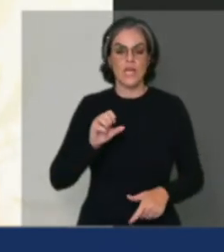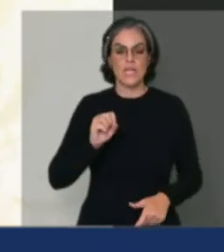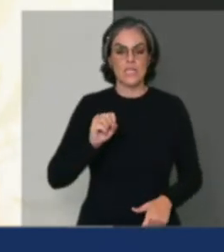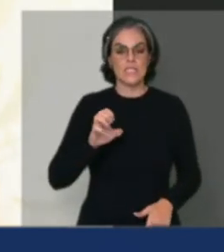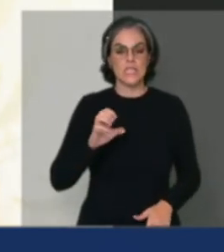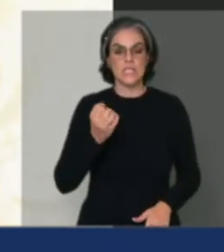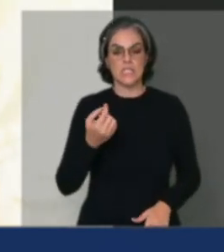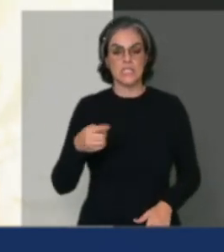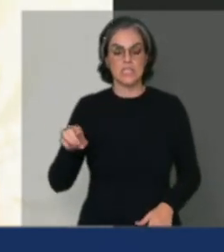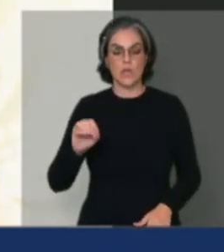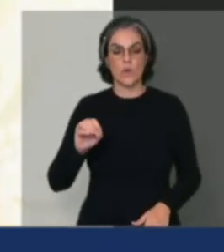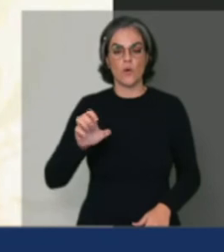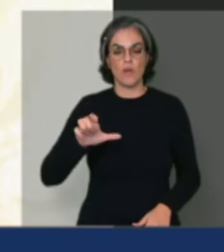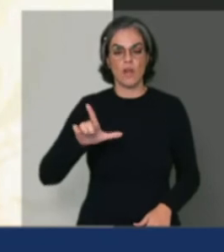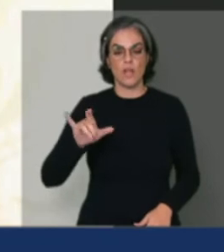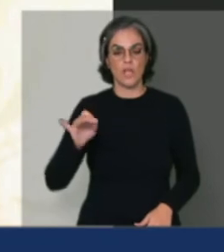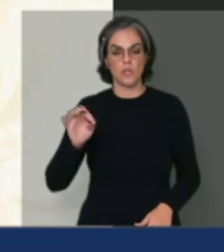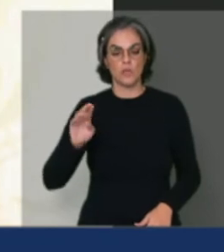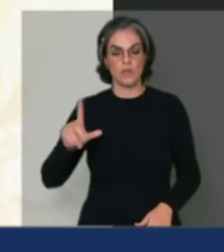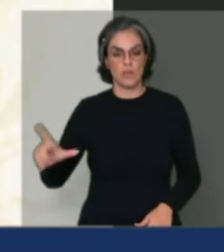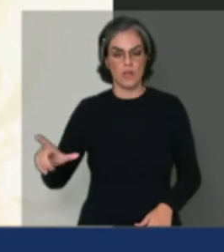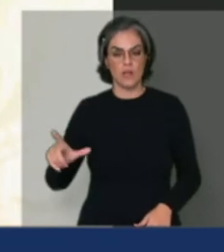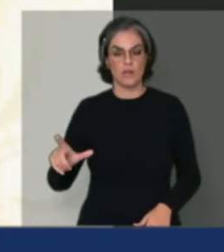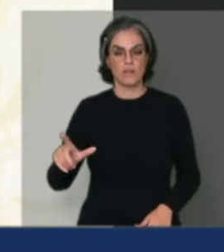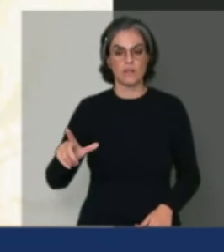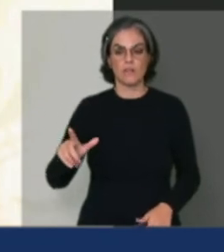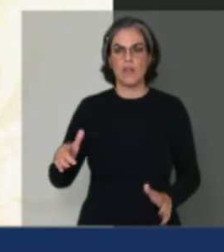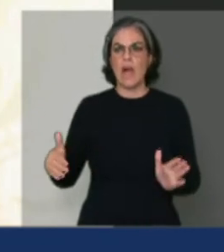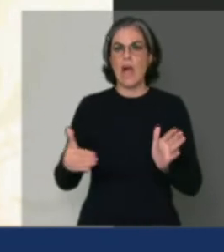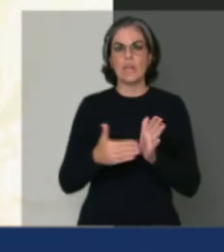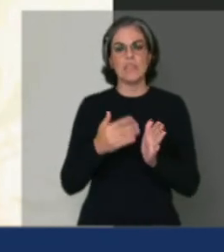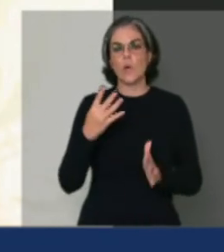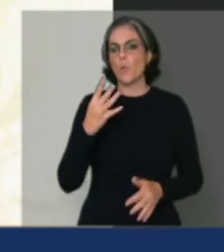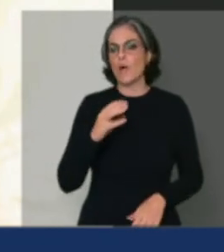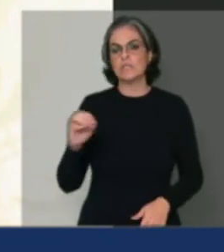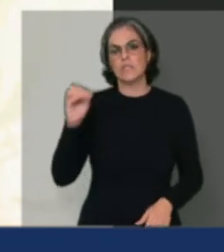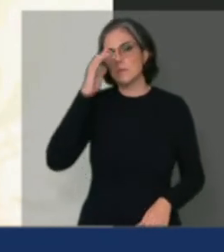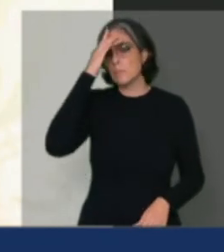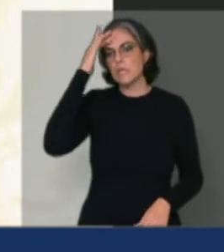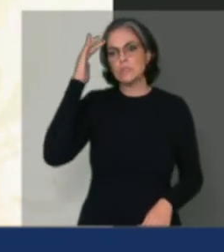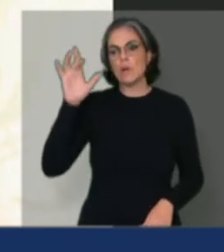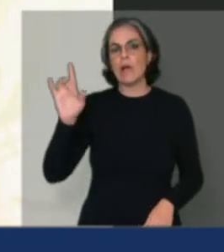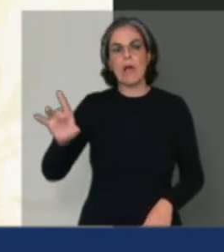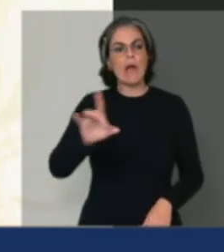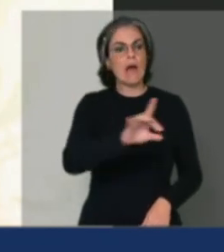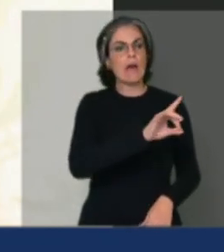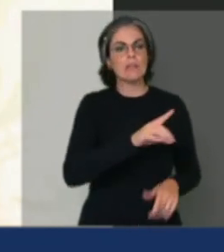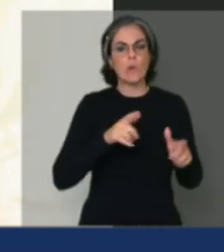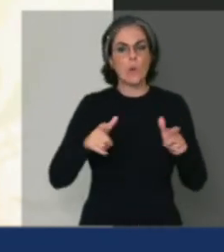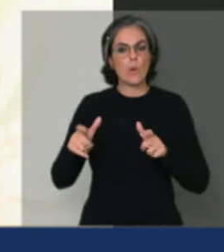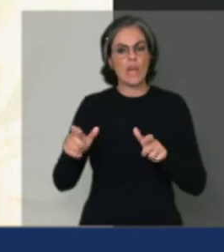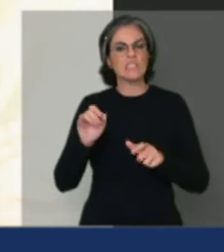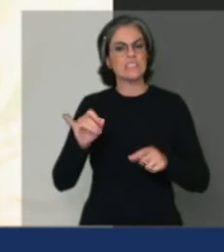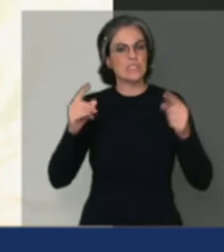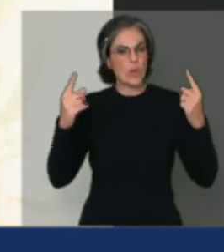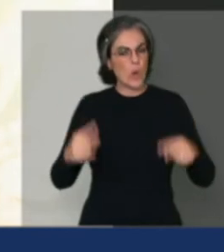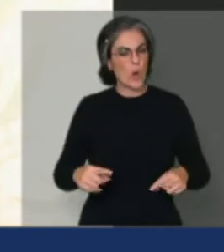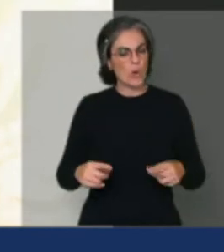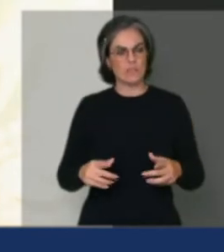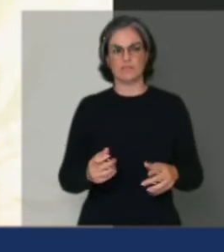SER IMPRESSO E VOTADO NAS PRÓPRIAS SEÇÕES ELEITORAIS, ENTÃO, QUEM ESTÁ CONTRA ISSO AÍ , PARA MIM, ESTÁ CONTRA A DEMOCRACIA, ESTÁ CONTRA O POVO BRAER. MEUS AMIGOS, O